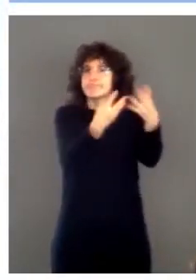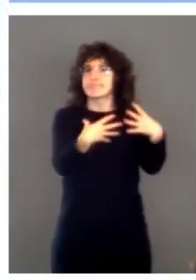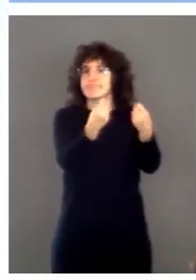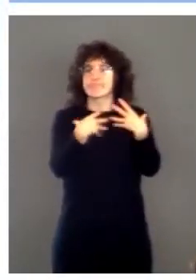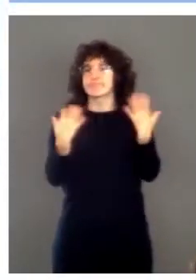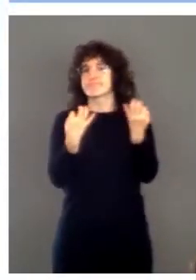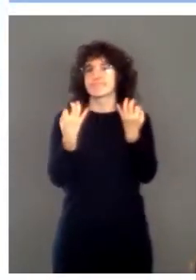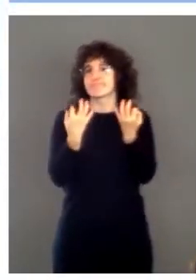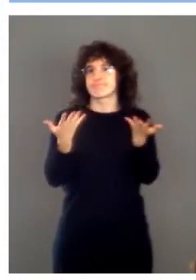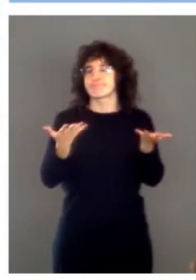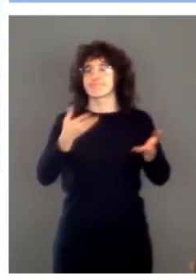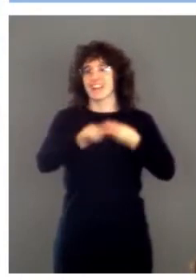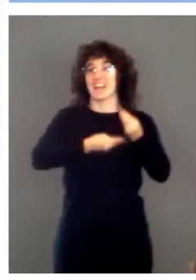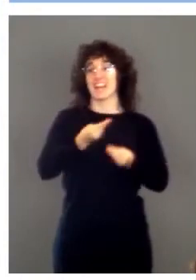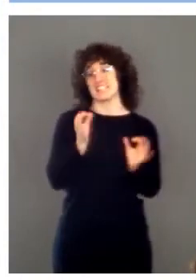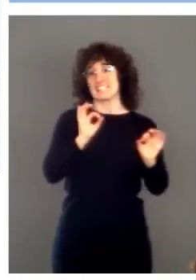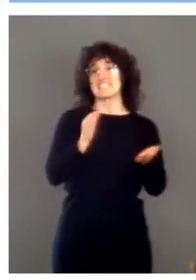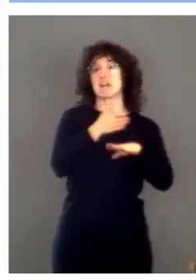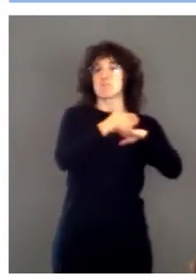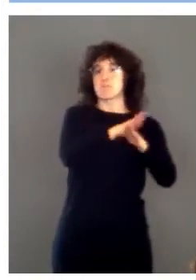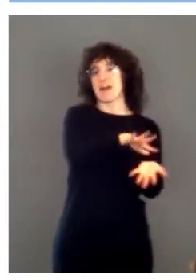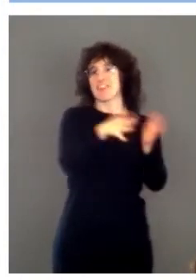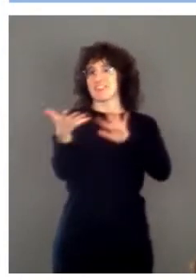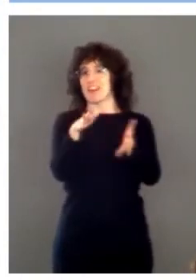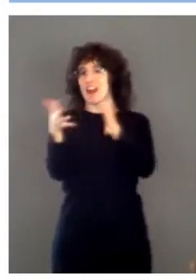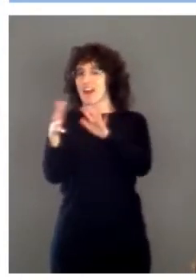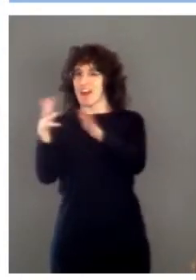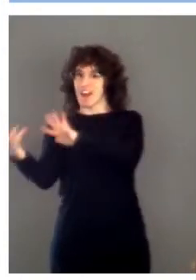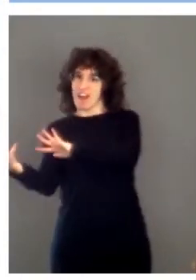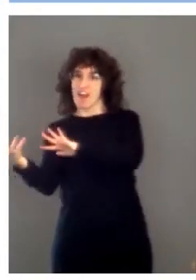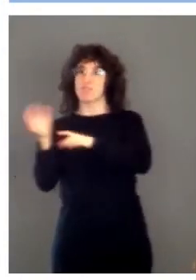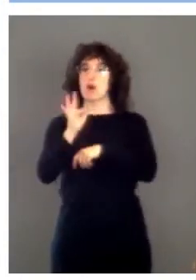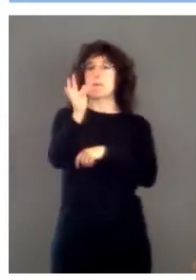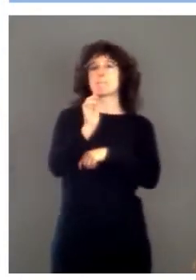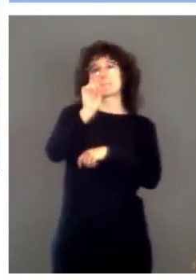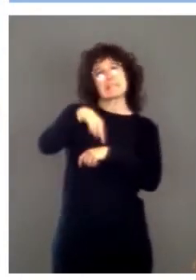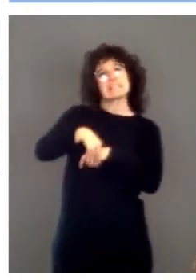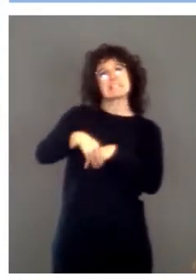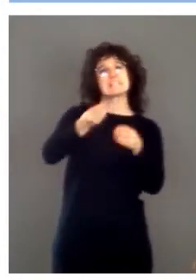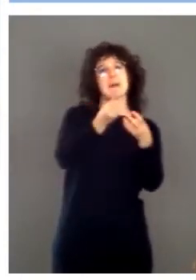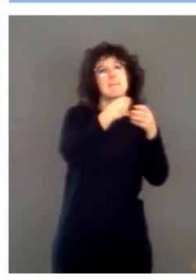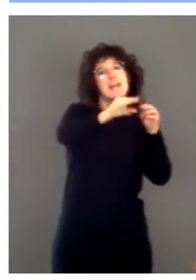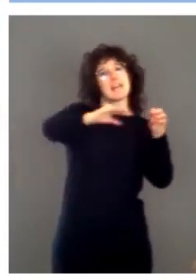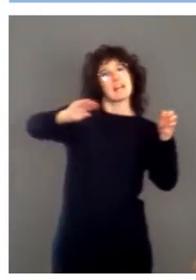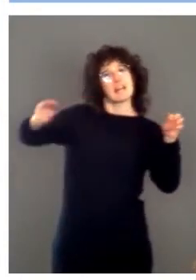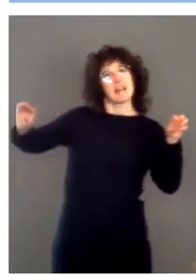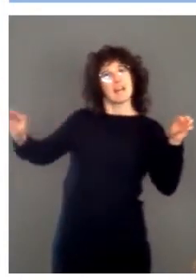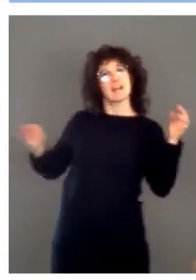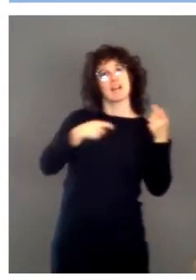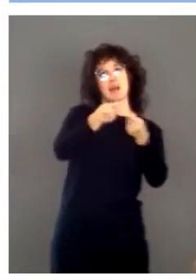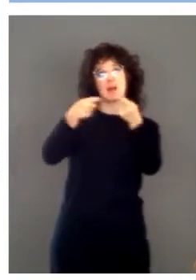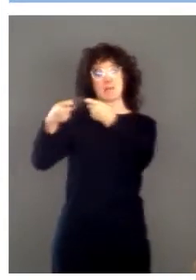Es transformar la madera y repartir por Viviendas De diferentes Los pueblos de toda la comarca de Navarra